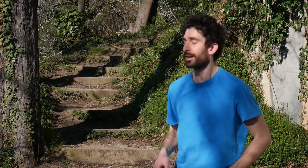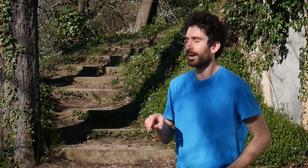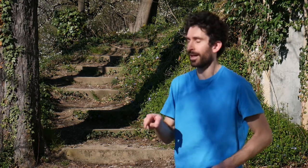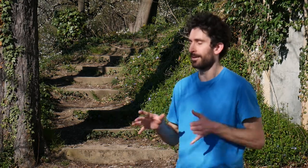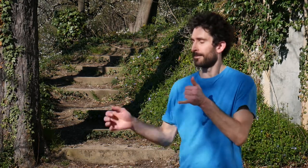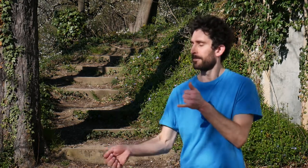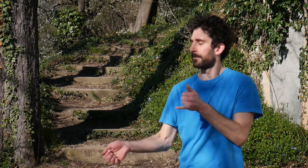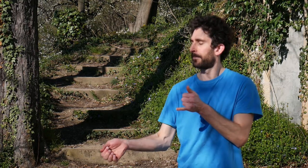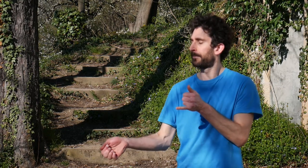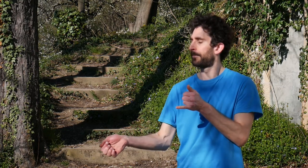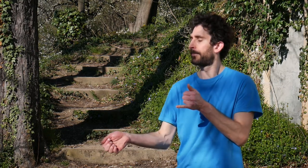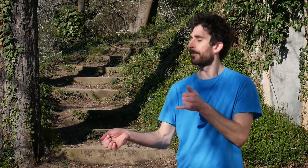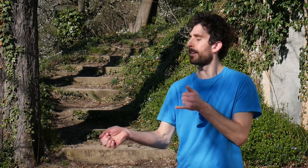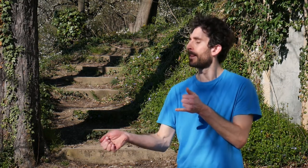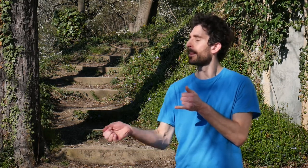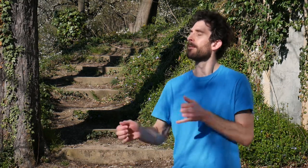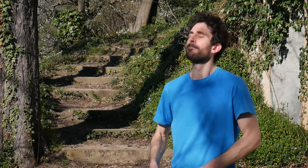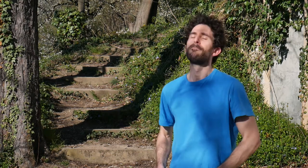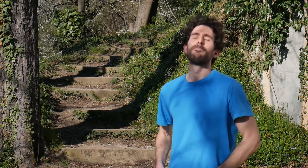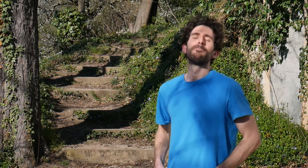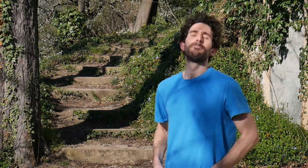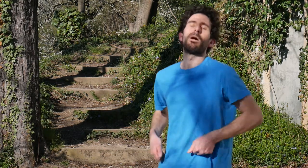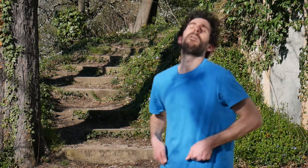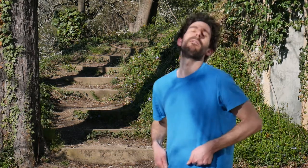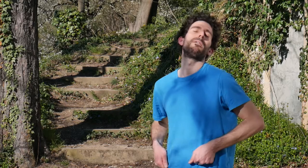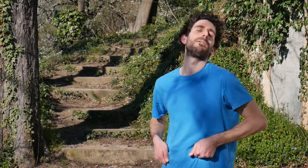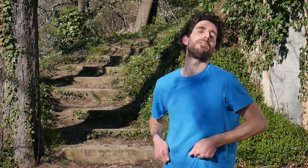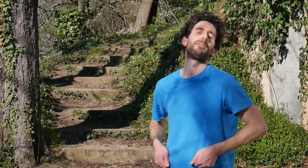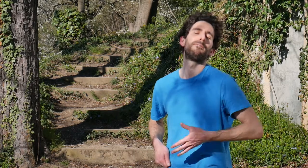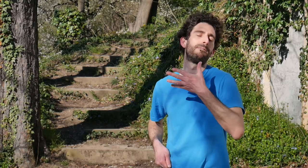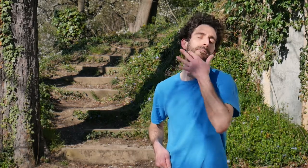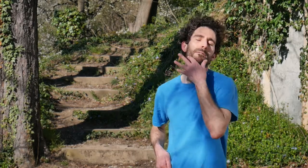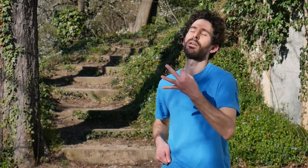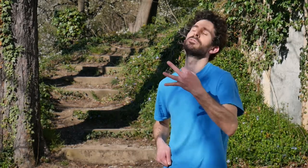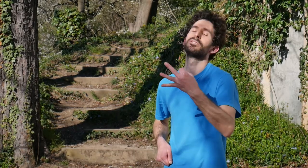Là, le bras peut l'aider à le remonter A l'aise !